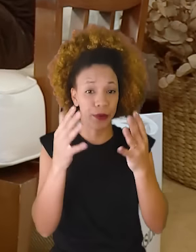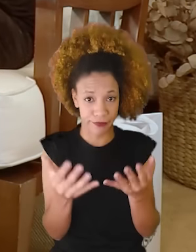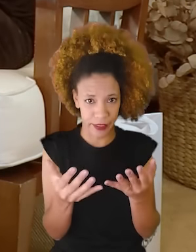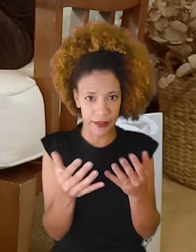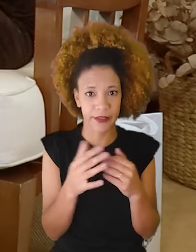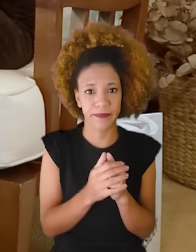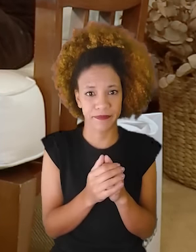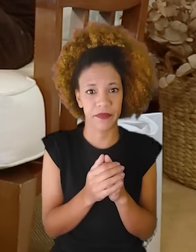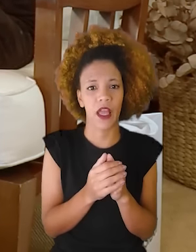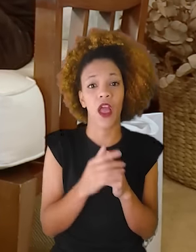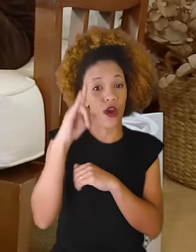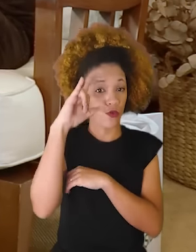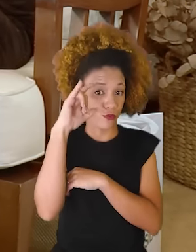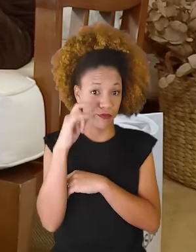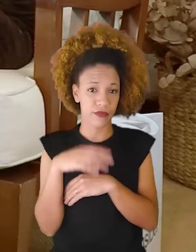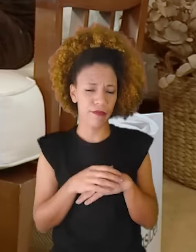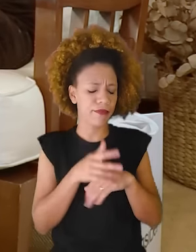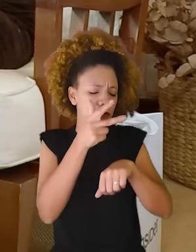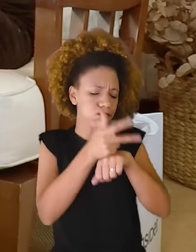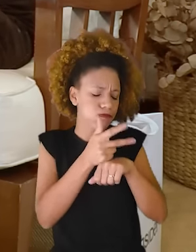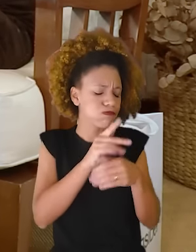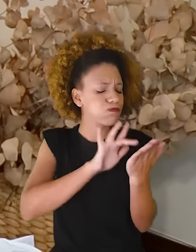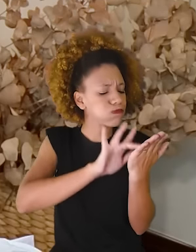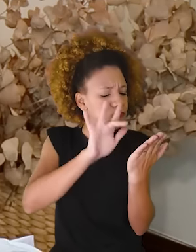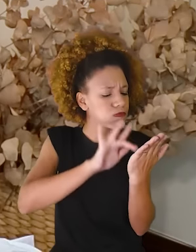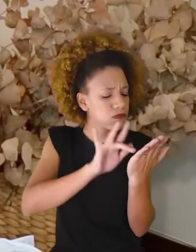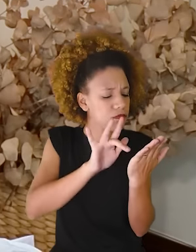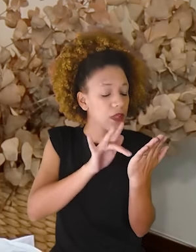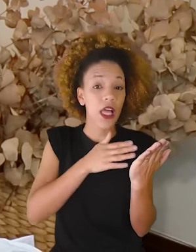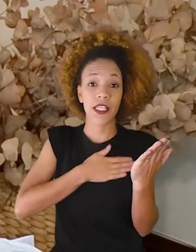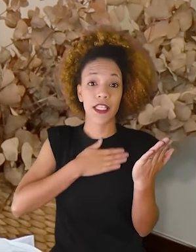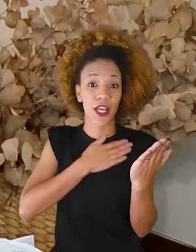geralmente o bom no Instagram é isso você vê um vídeo aí quando você gosta você já vê tudo já vê